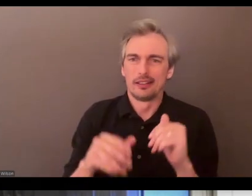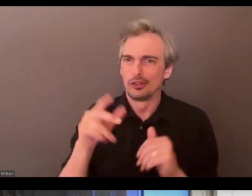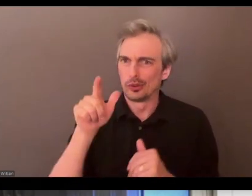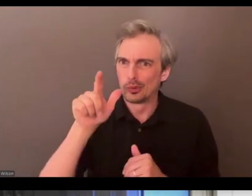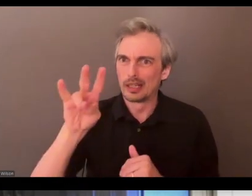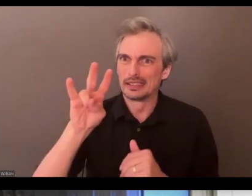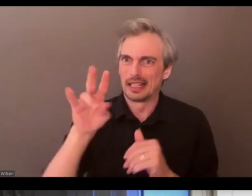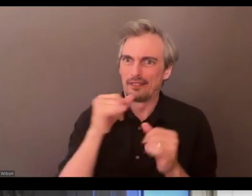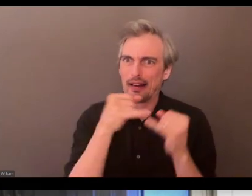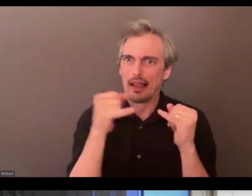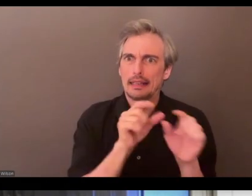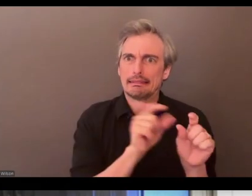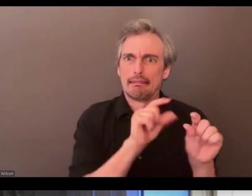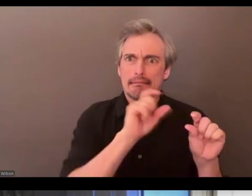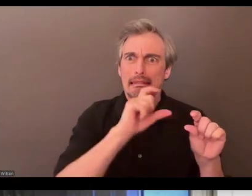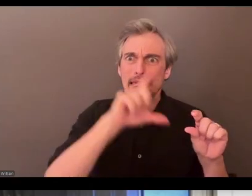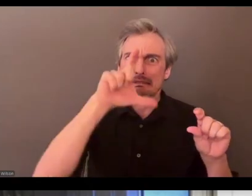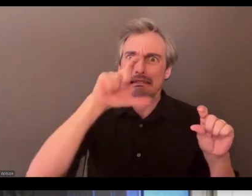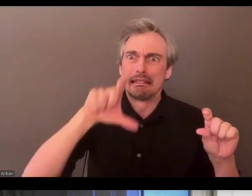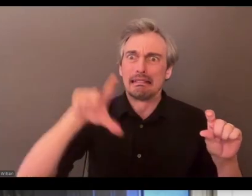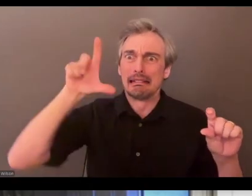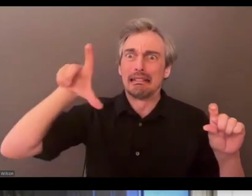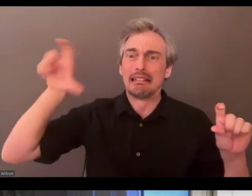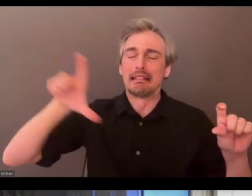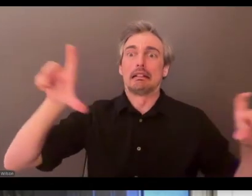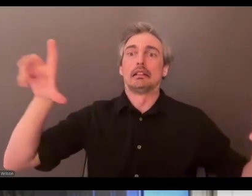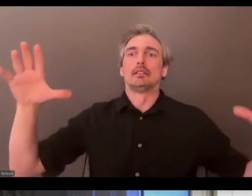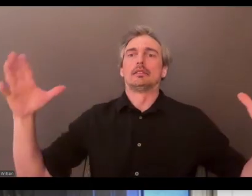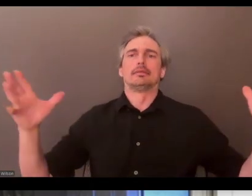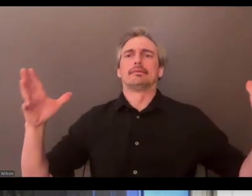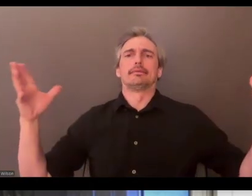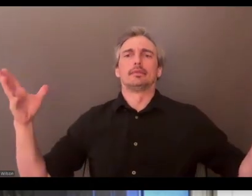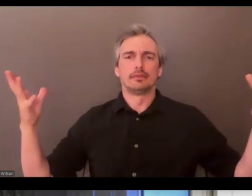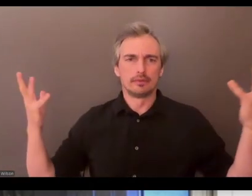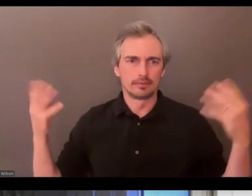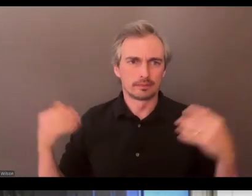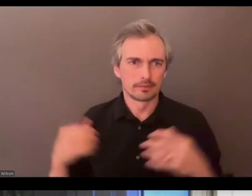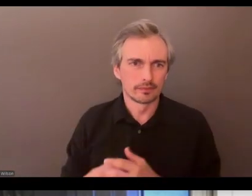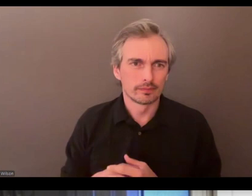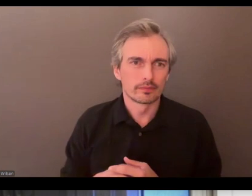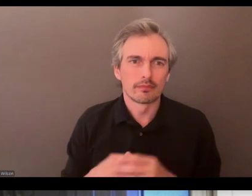金曜日の午後 4時 30分に会議を開きたがる人を誰もが知っていると思います。